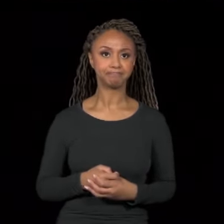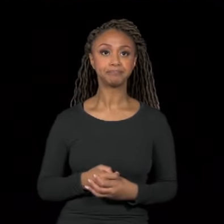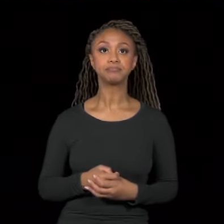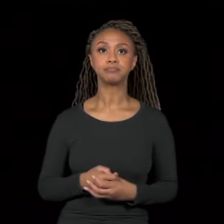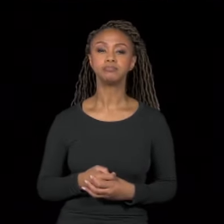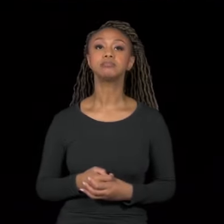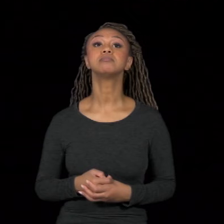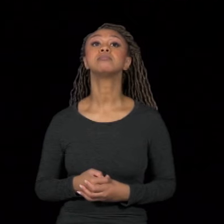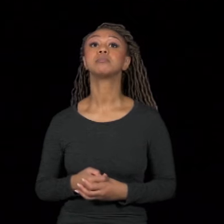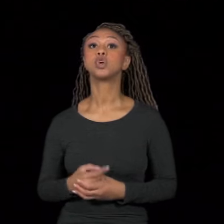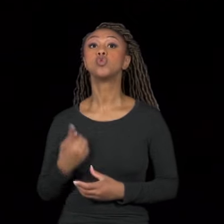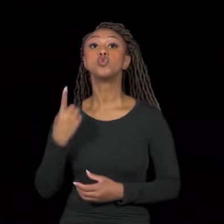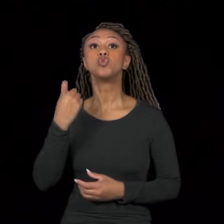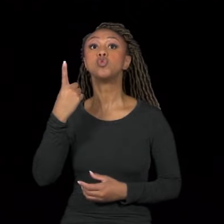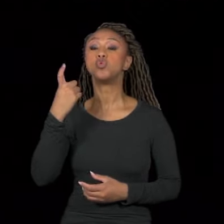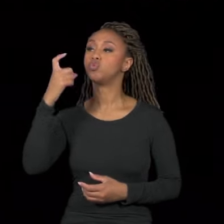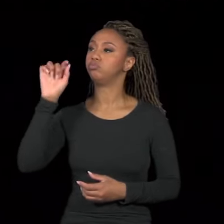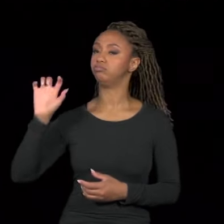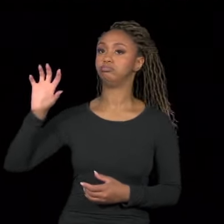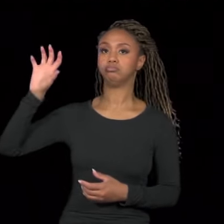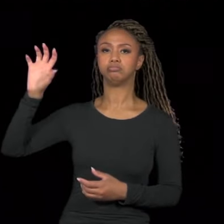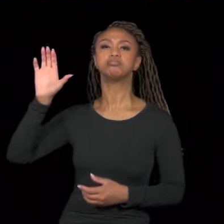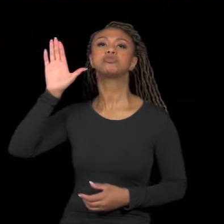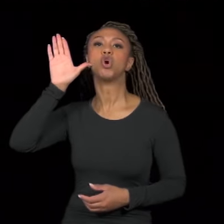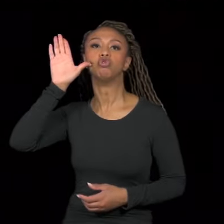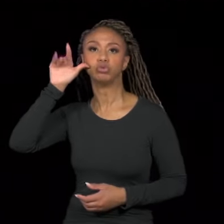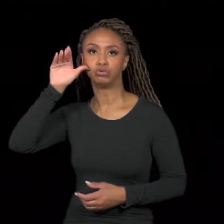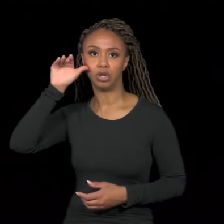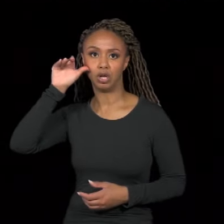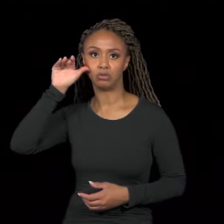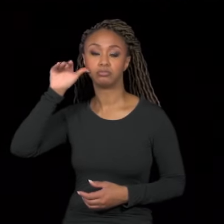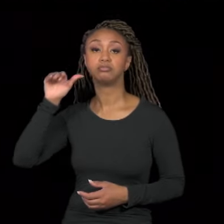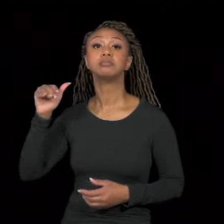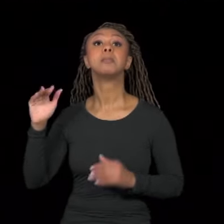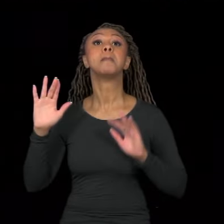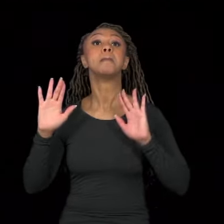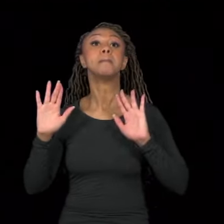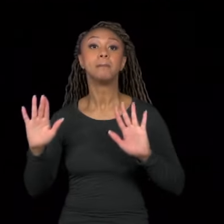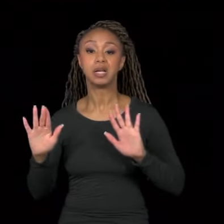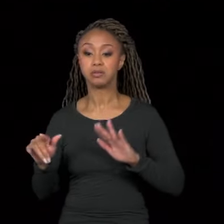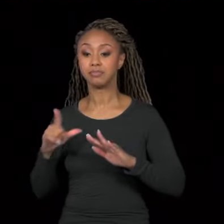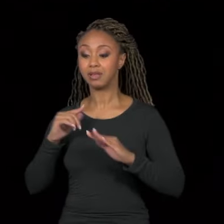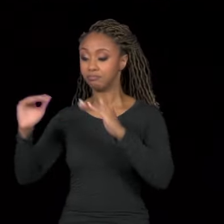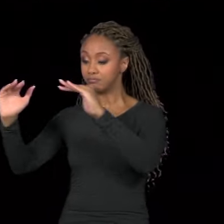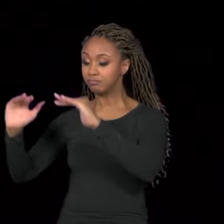ENTIDADE APENAS, AONDE EU TENHO O RELACIONAMENTO "SUPERVISIONA". ENTÃO, A ENTIDADE "FUNCIONÁRIO",